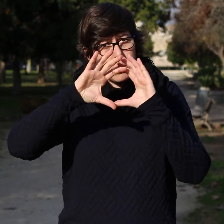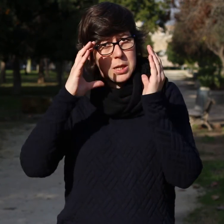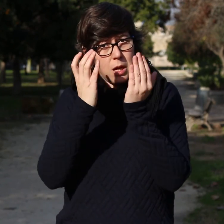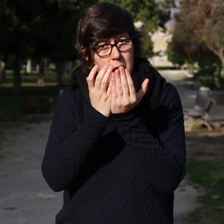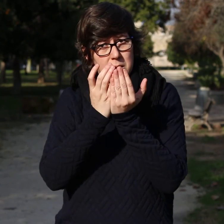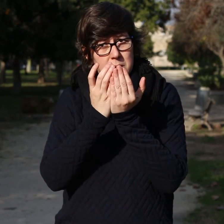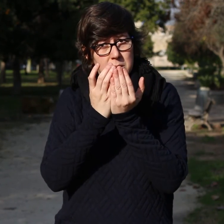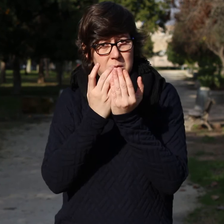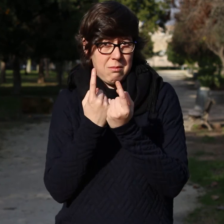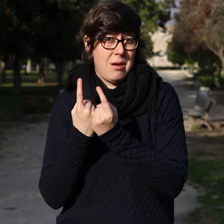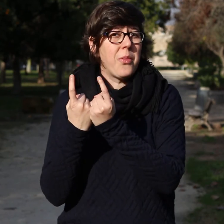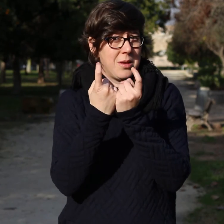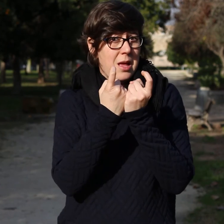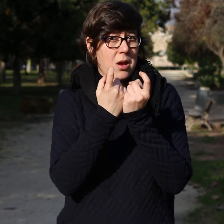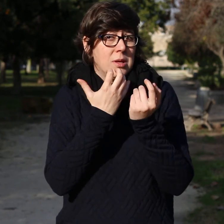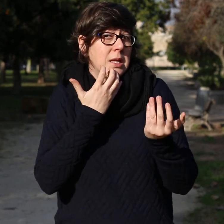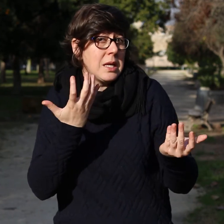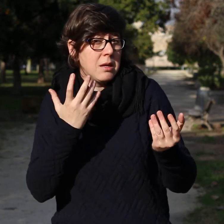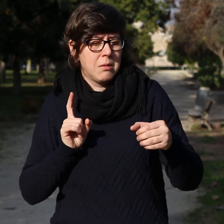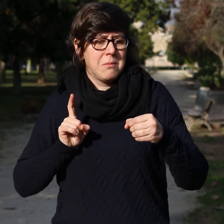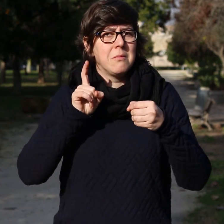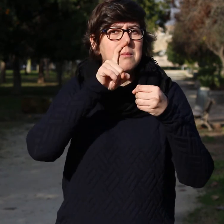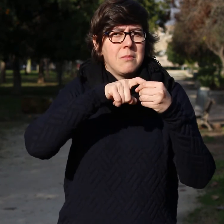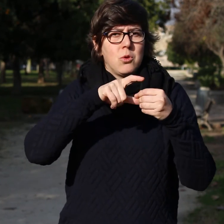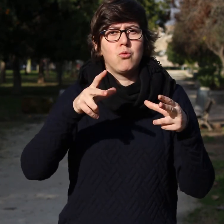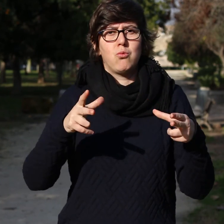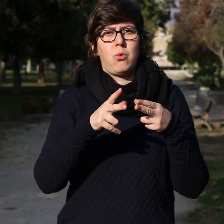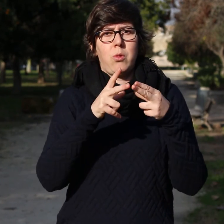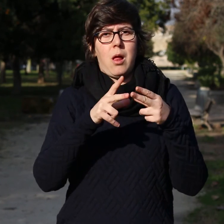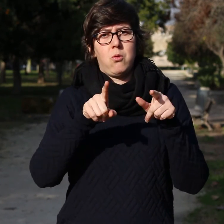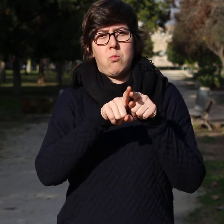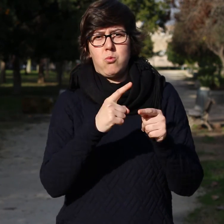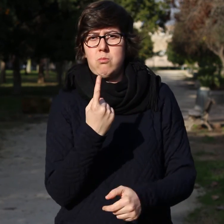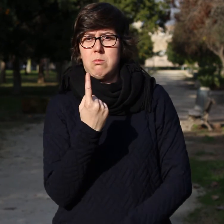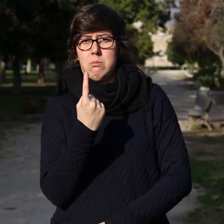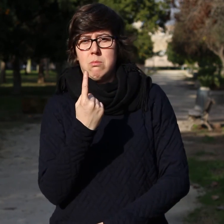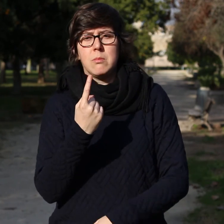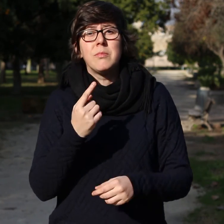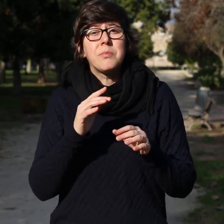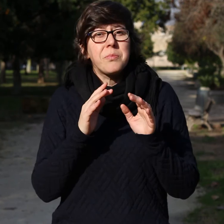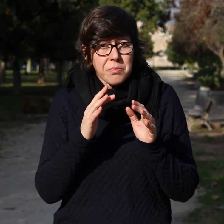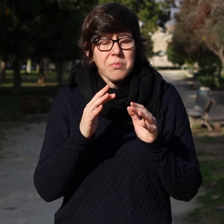esté implementada en toda la legislación, como por ejemplo la accesibilidad universal para poder